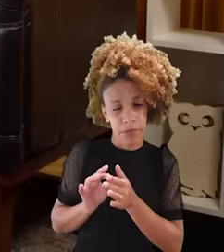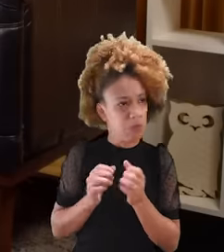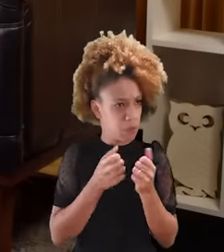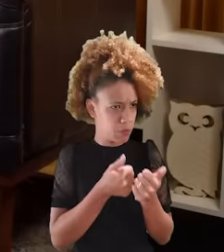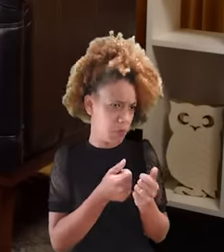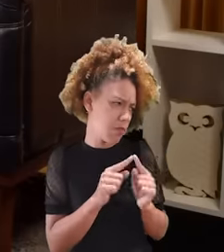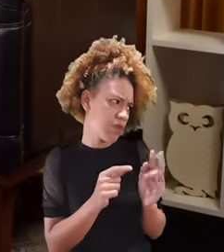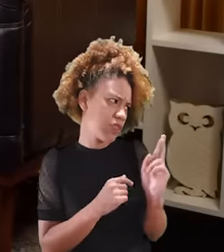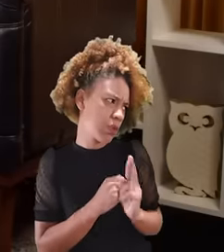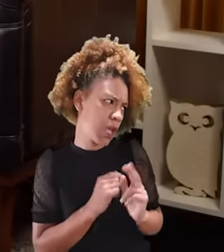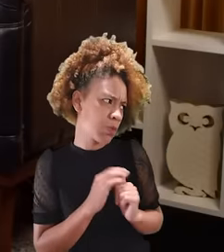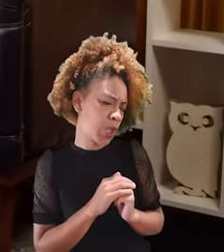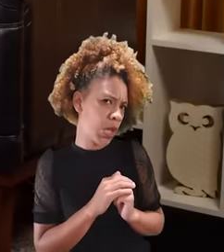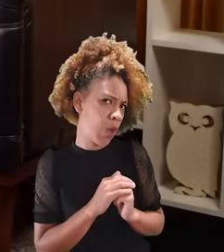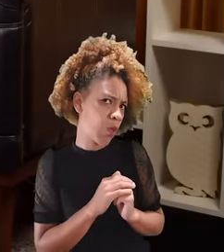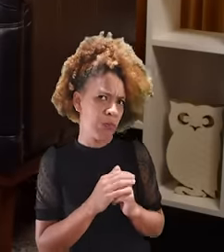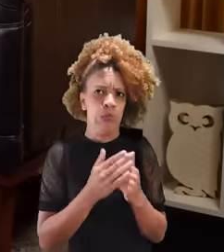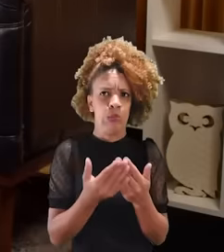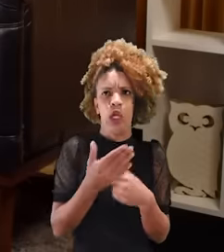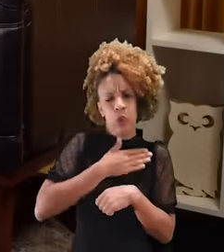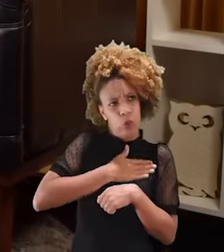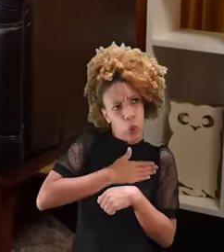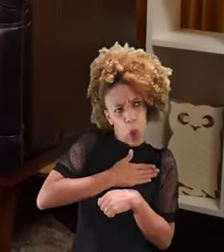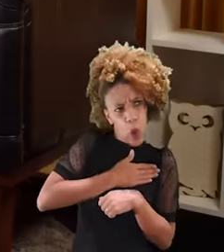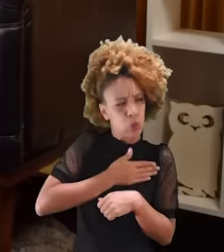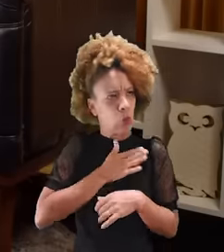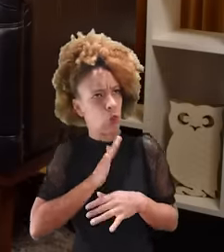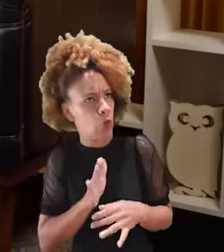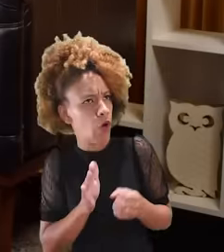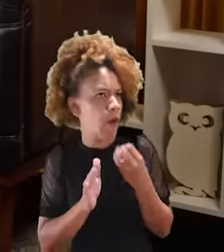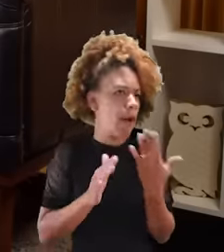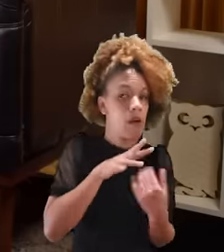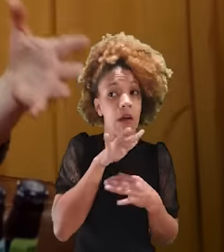me respondeu você gostou ou você não você achou que eu fiz bem ou que eu não fiz bem falou assim